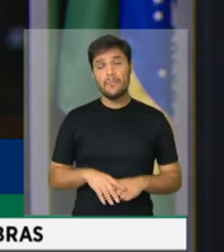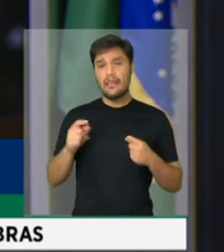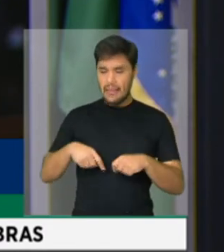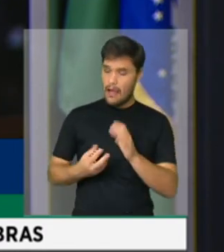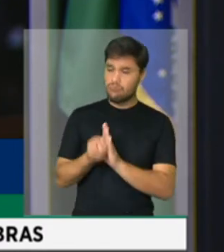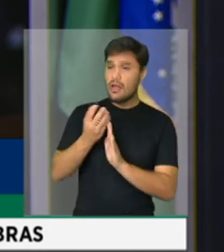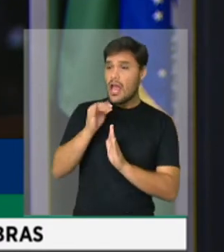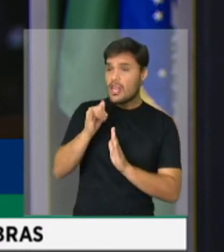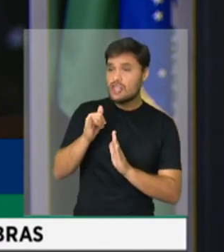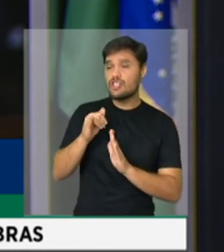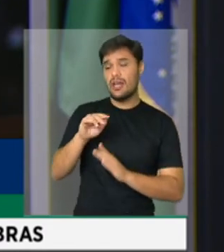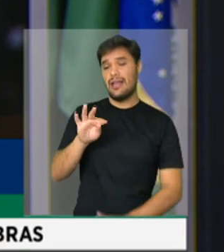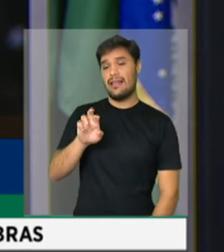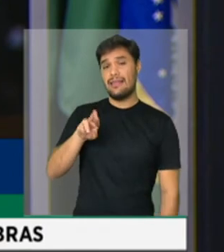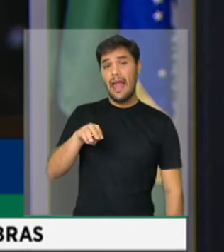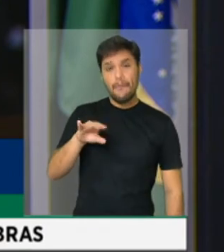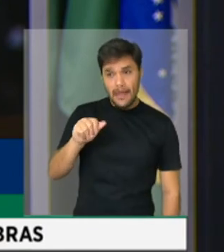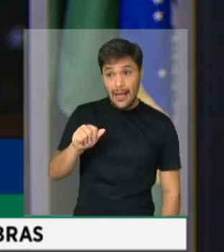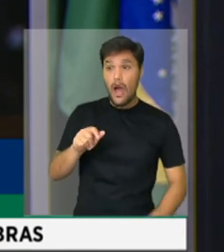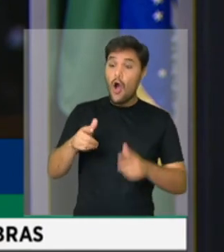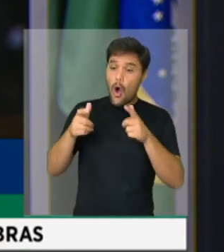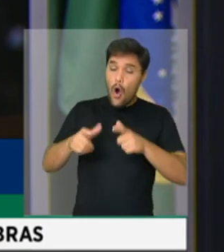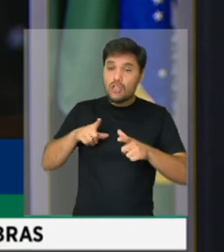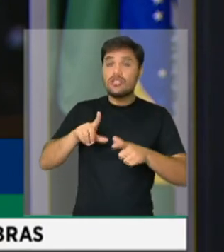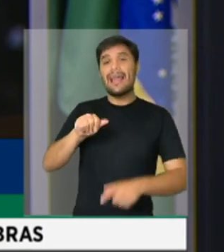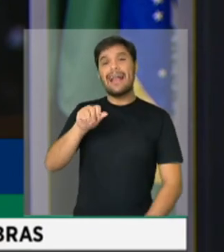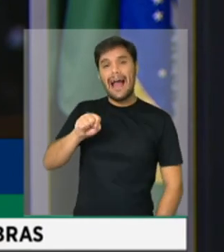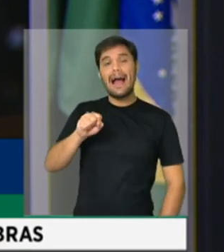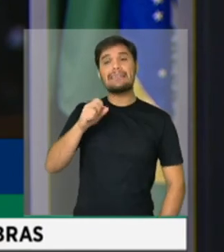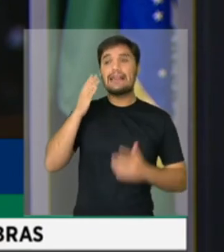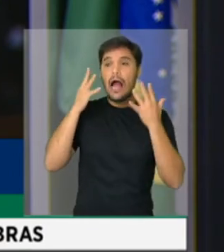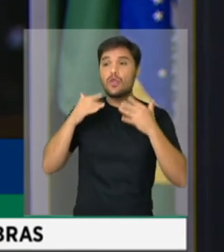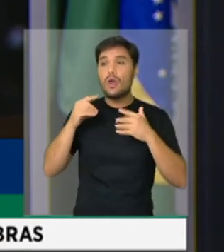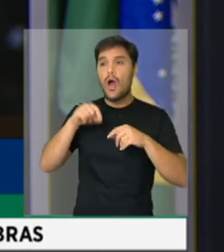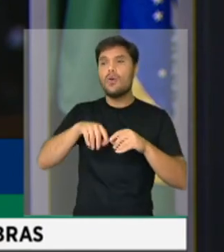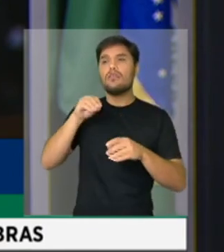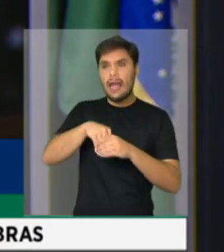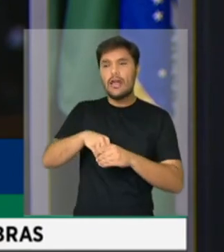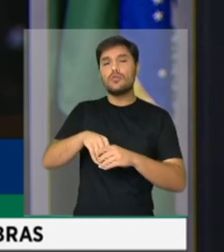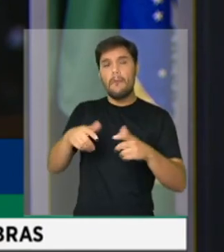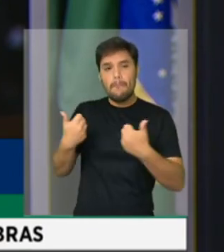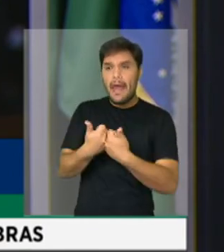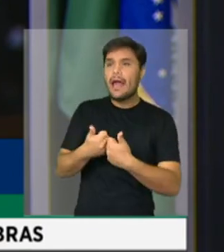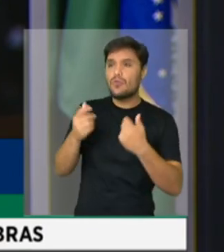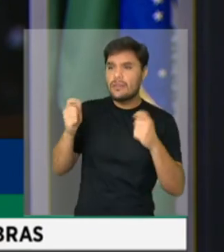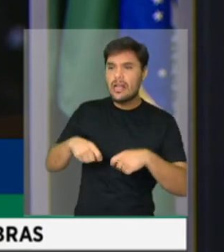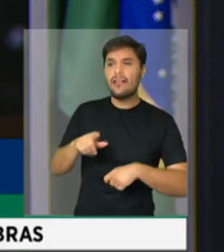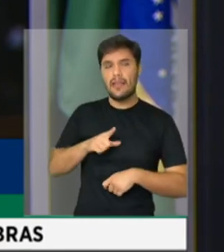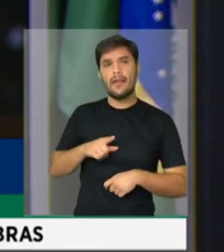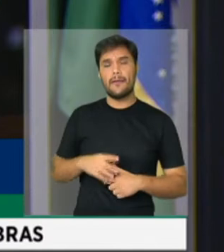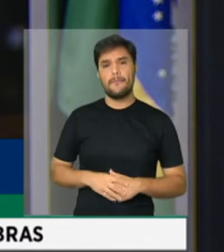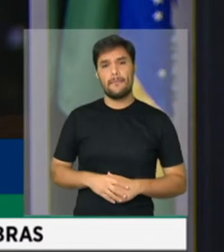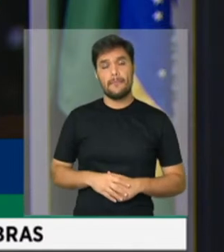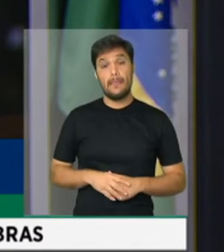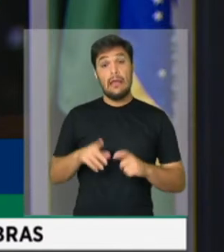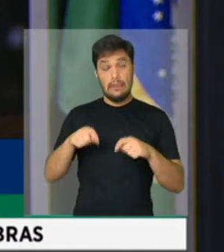FICA, NÓS ESTAMOS AUMENTANDO COM A MP COMO UM TODO MAS ESSA MEDIDA ESPECÍFICA ESTÁ GERANDO UM CUSTO DESNECESSÁ RIO, PODEMOS SIM... GERAR